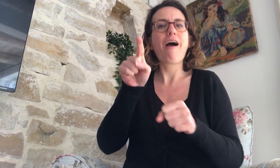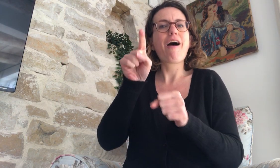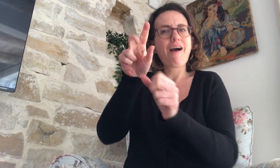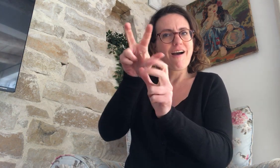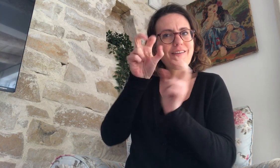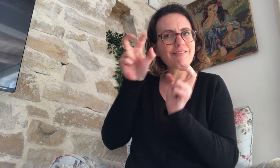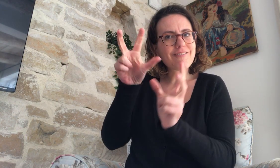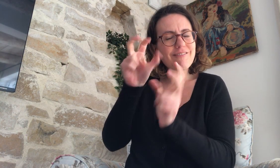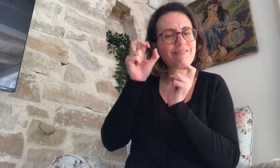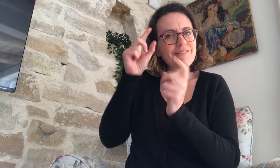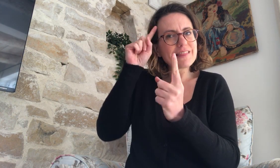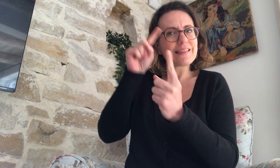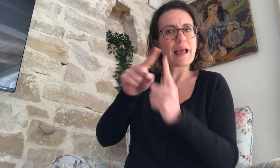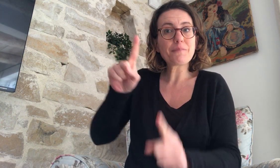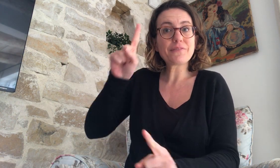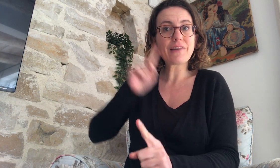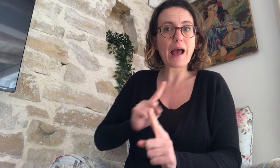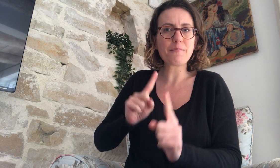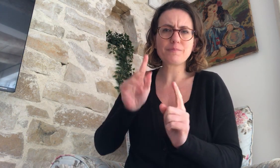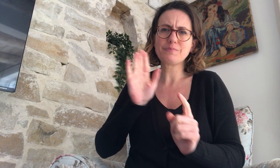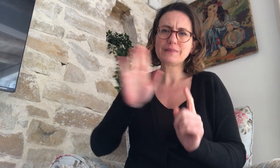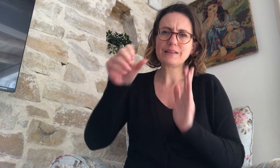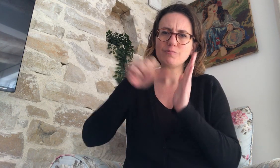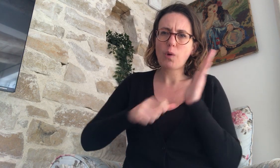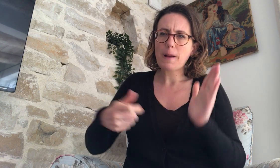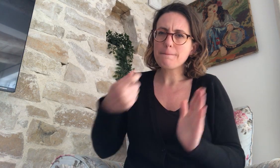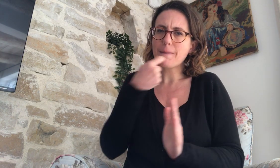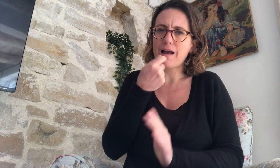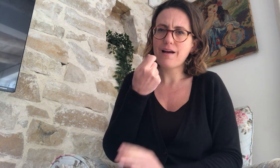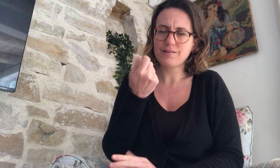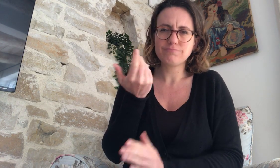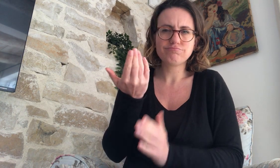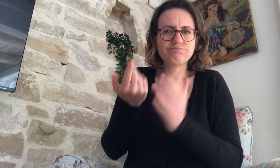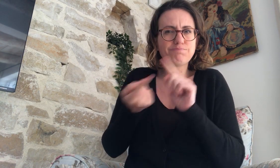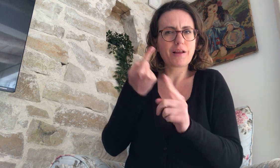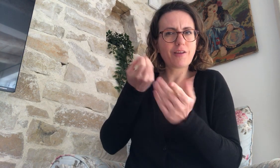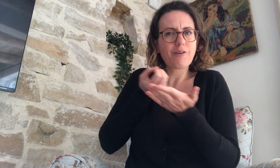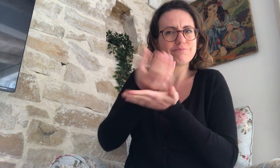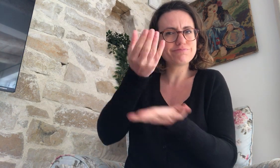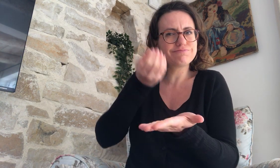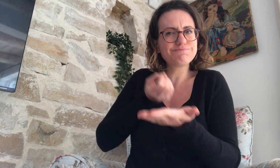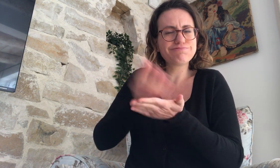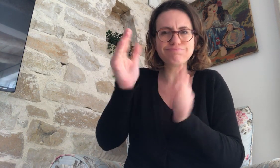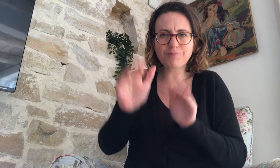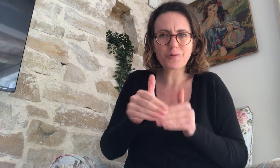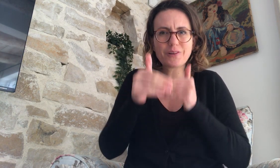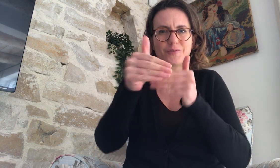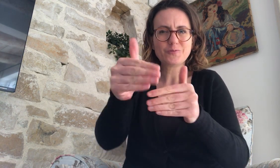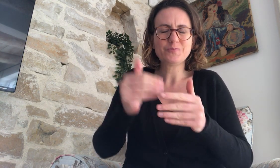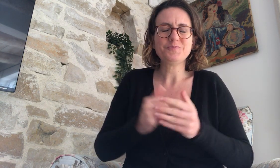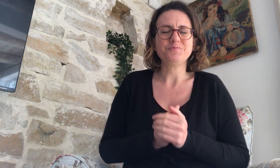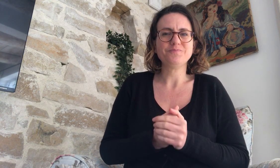sur la thématique des femmes, symbolique au mois de mars. C'est important d'informer à ce sujet, nous maintenons la diffusion.